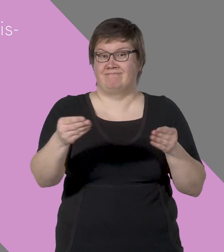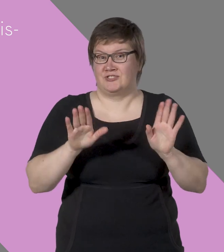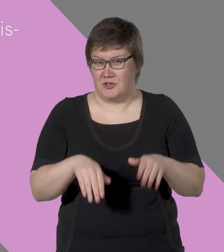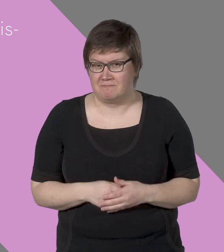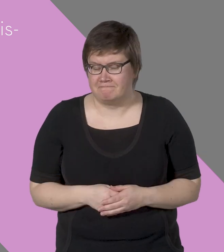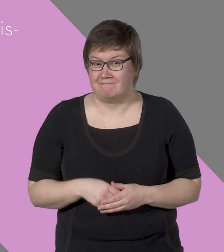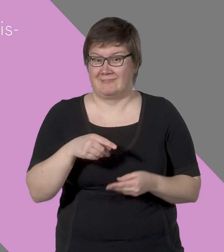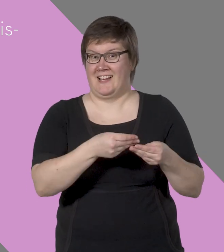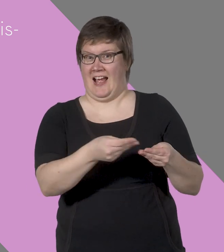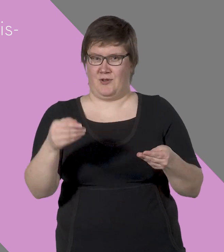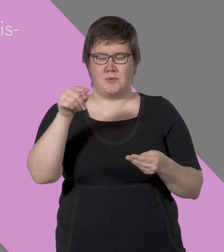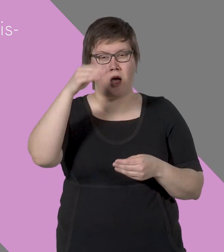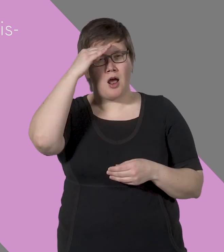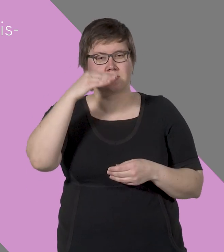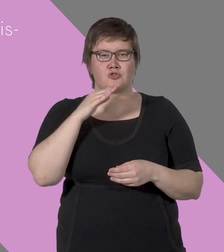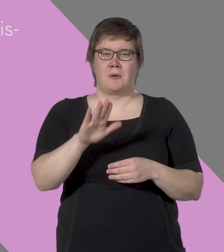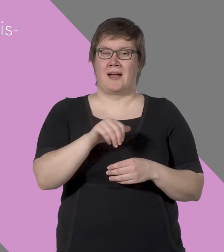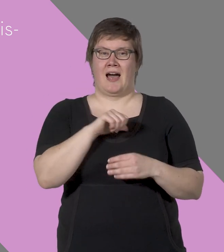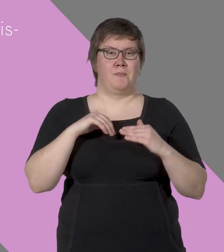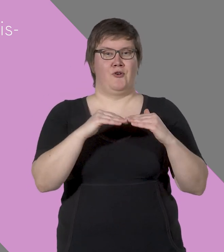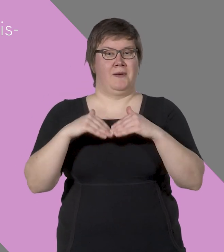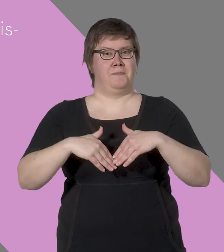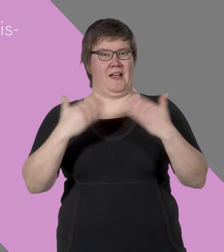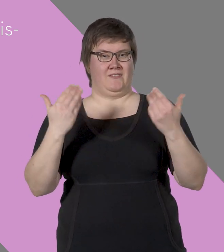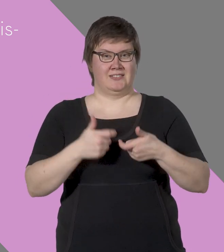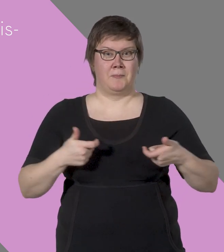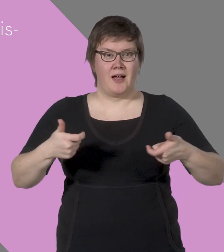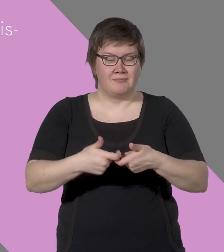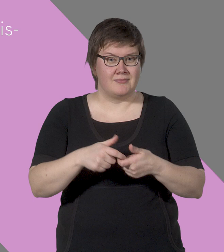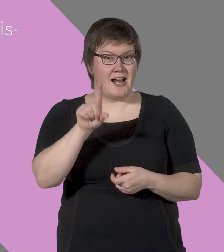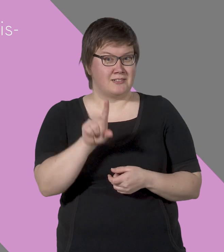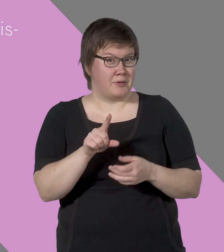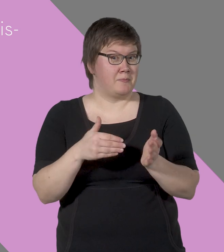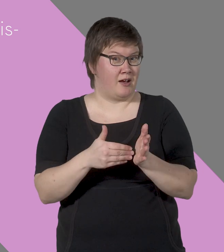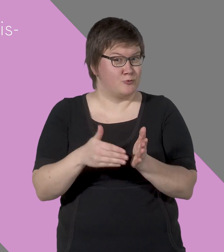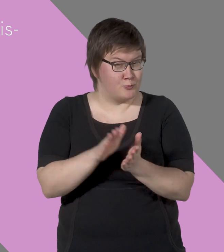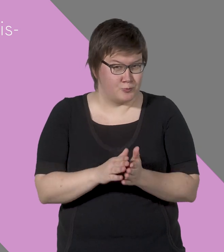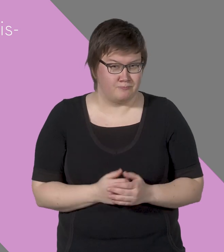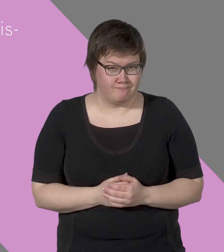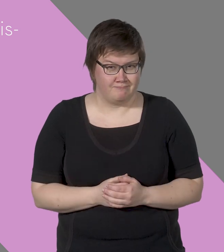jaettiin kansallisen demokratiapäivän seminaarissa 1.11.2023.